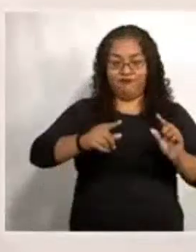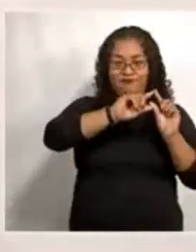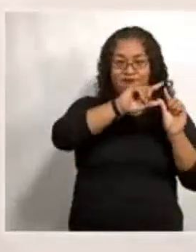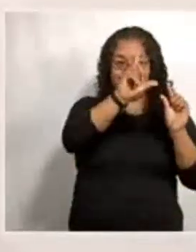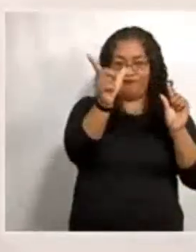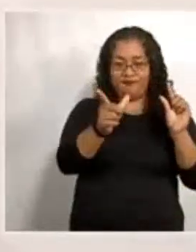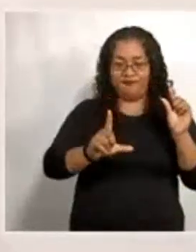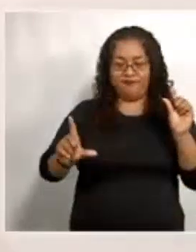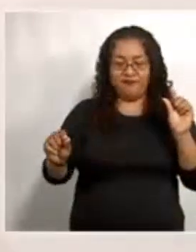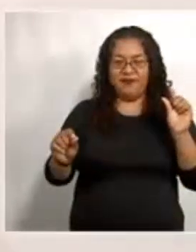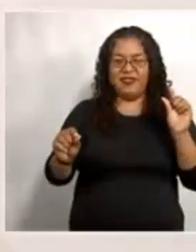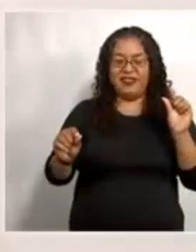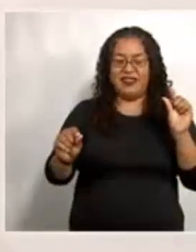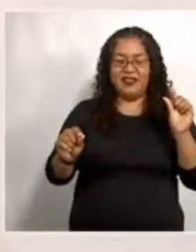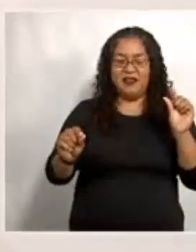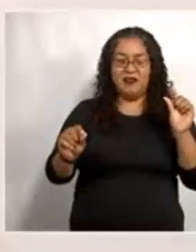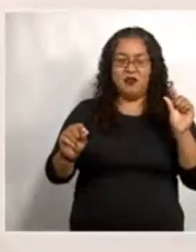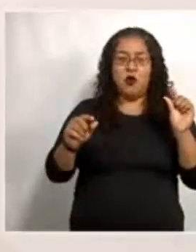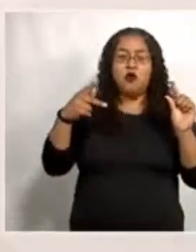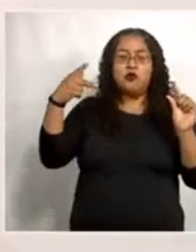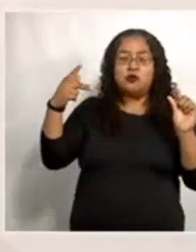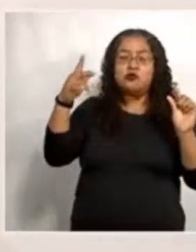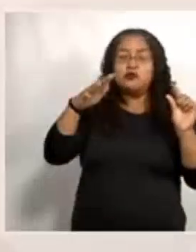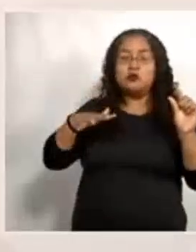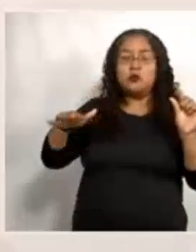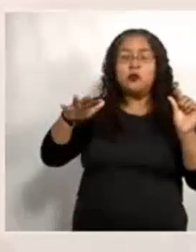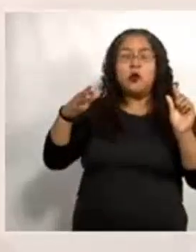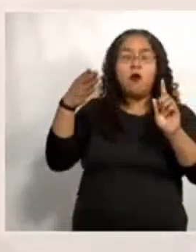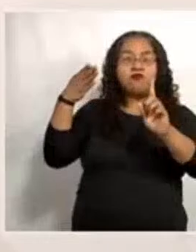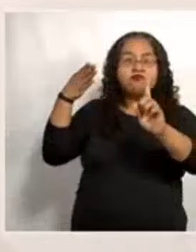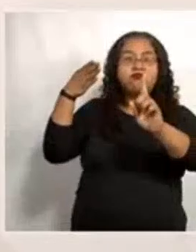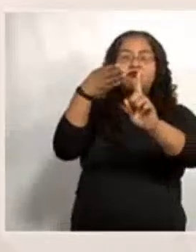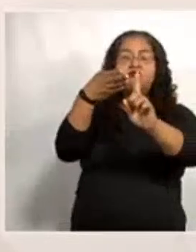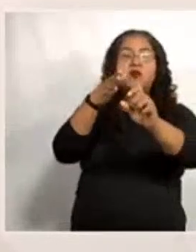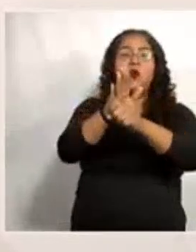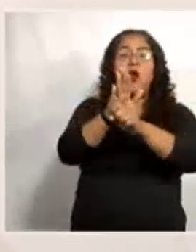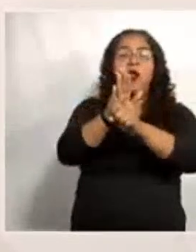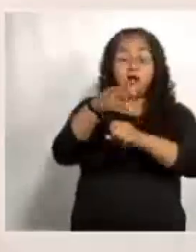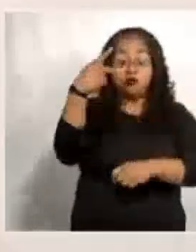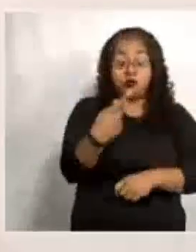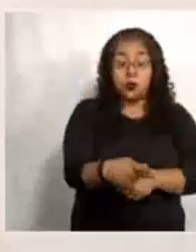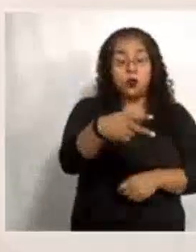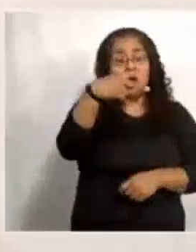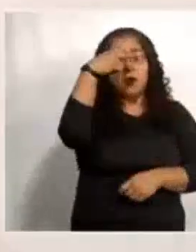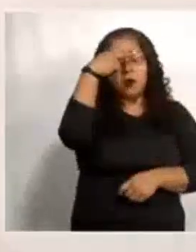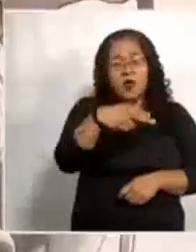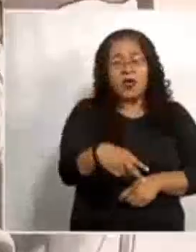debe ser estar a la altura de su pueblo. El pueblo de México es lo más extraordinario